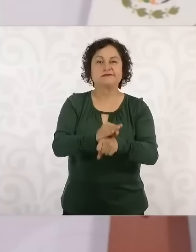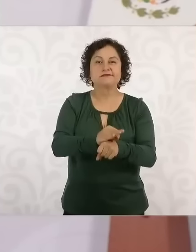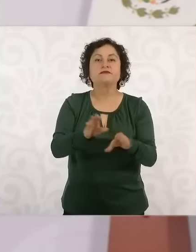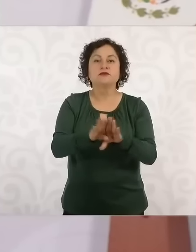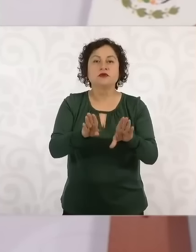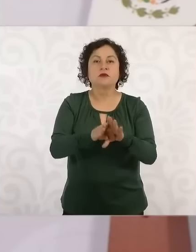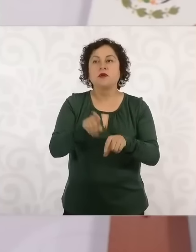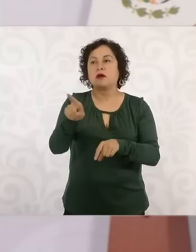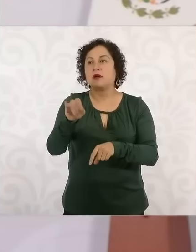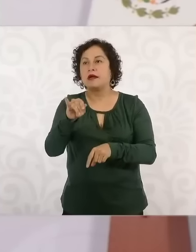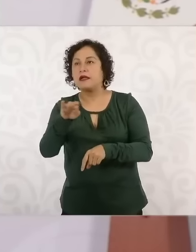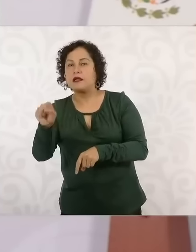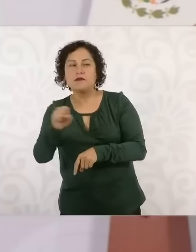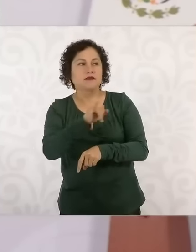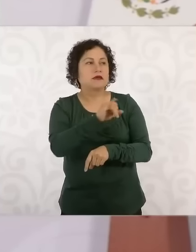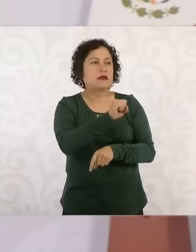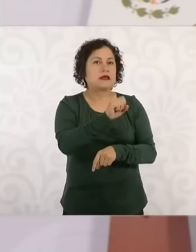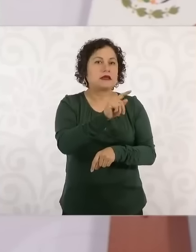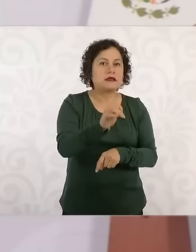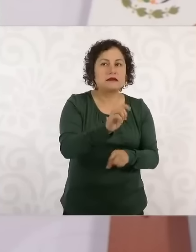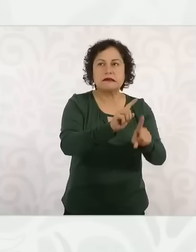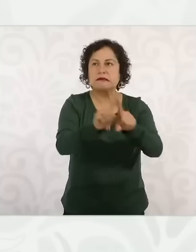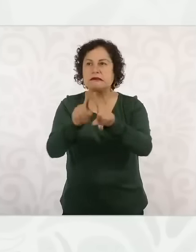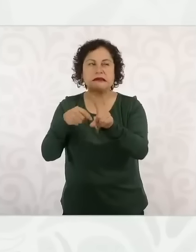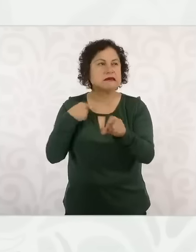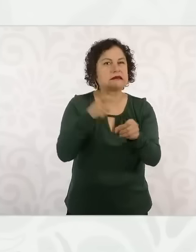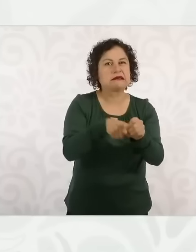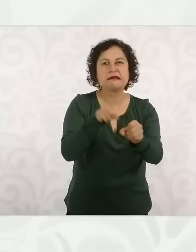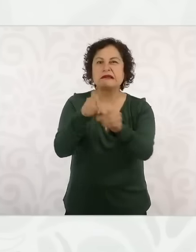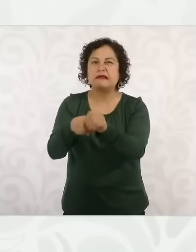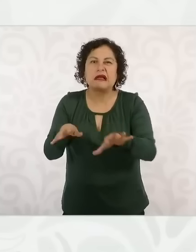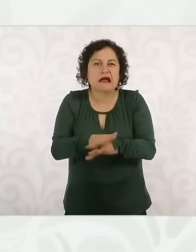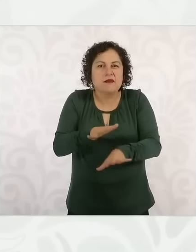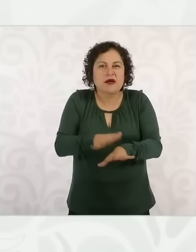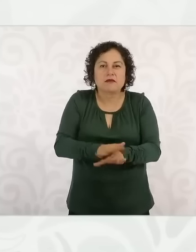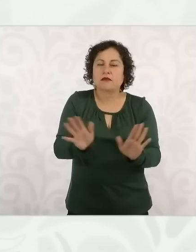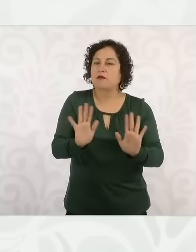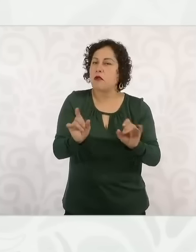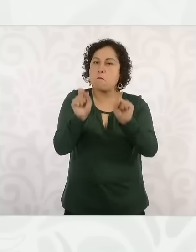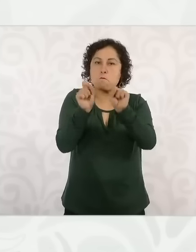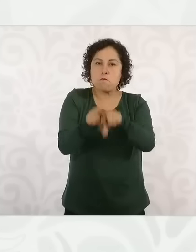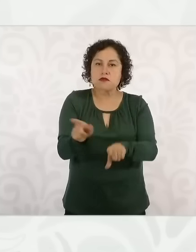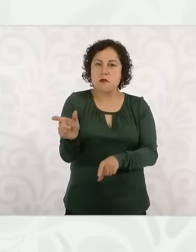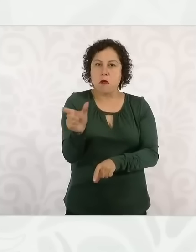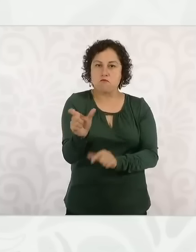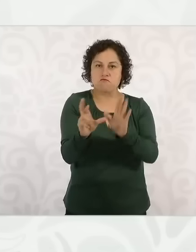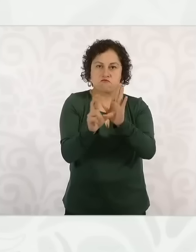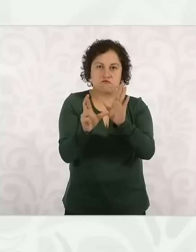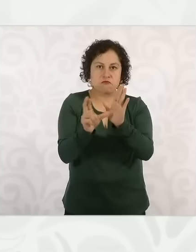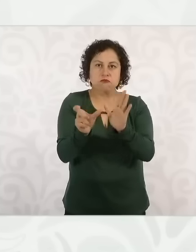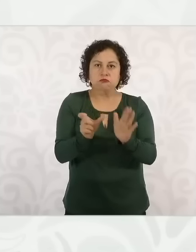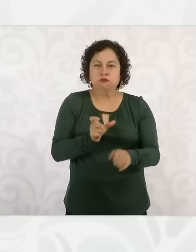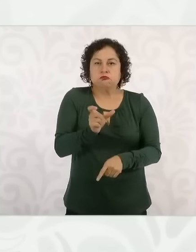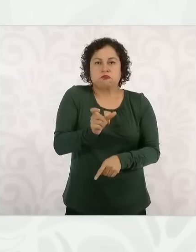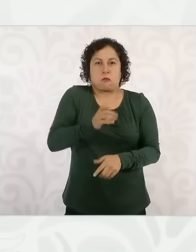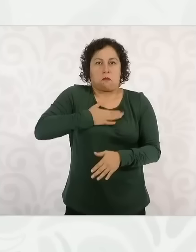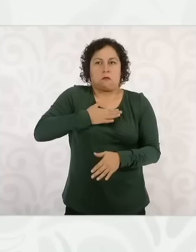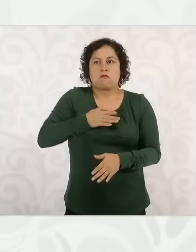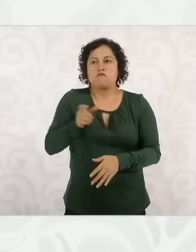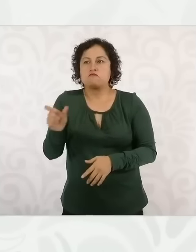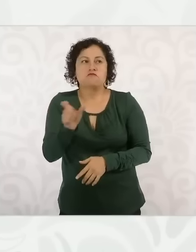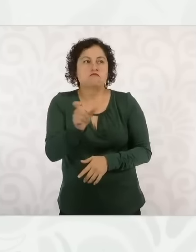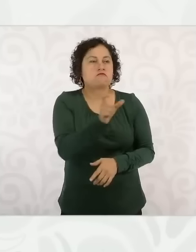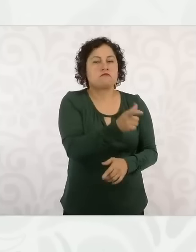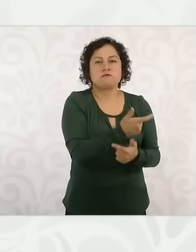Vamos a empezar eh primero el 2 de marzo con un grupo de 14 estados y después el 23 de marzo otro